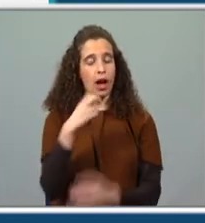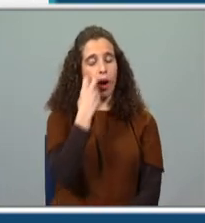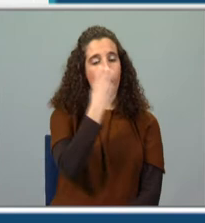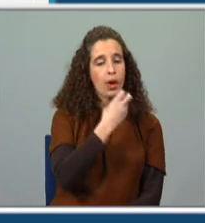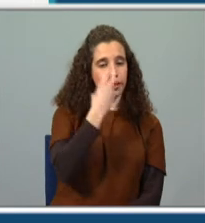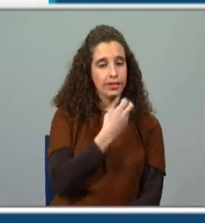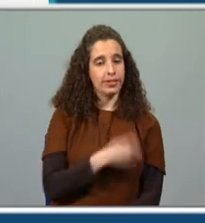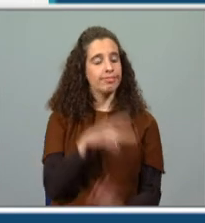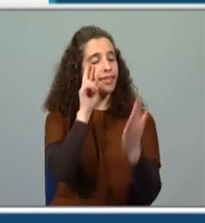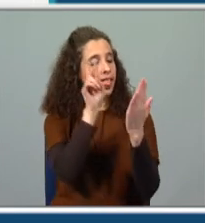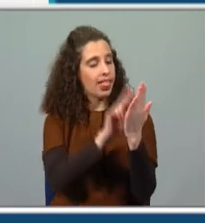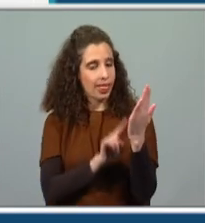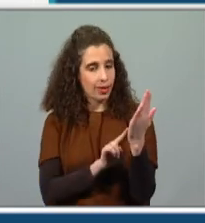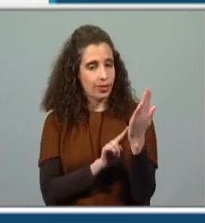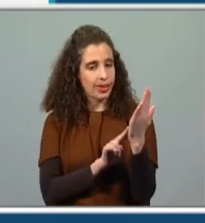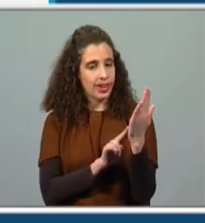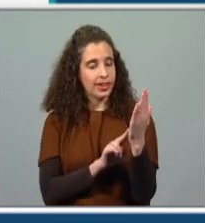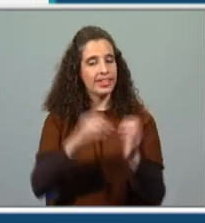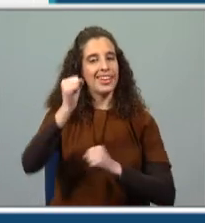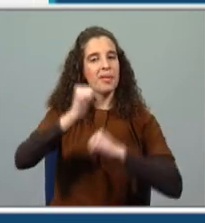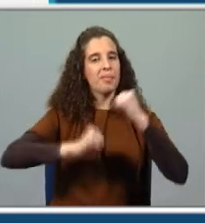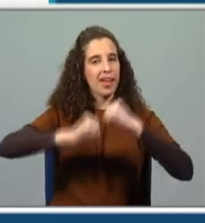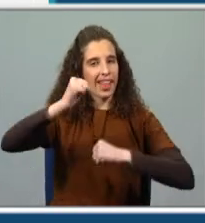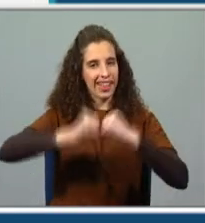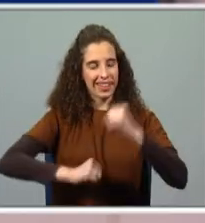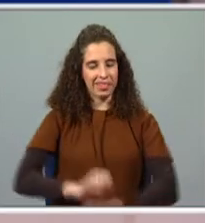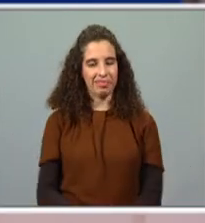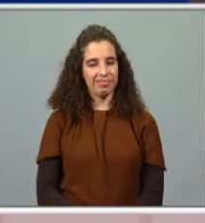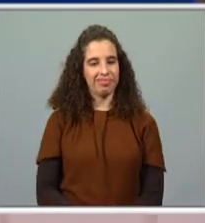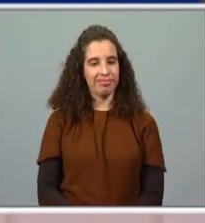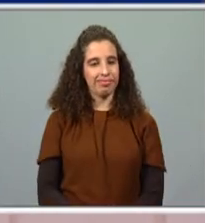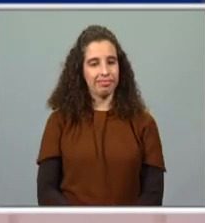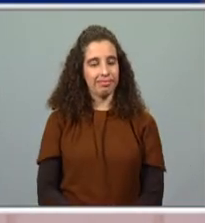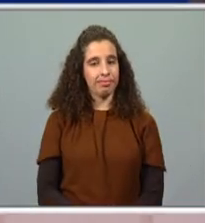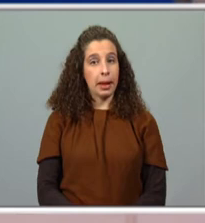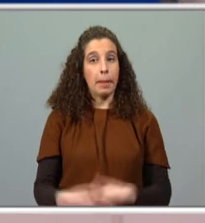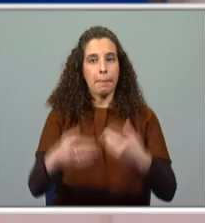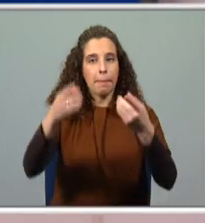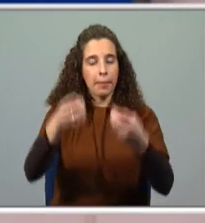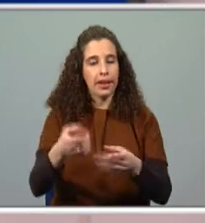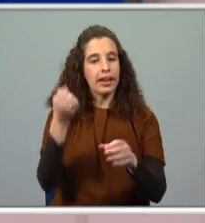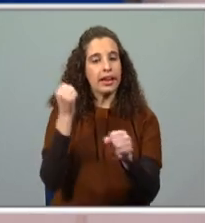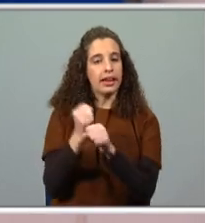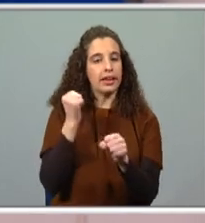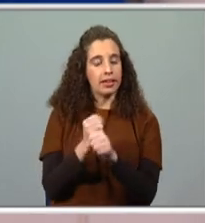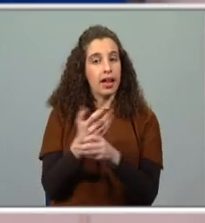a leitura e é gramática para começarmos a trabalhar agora que 閱讀是語法現在開始工作